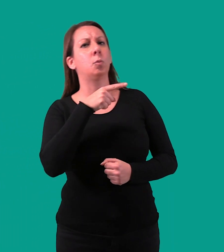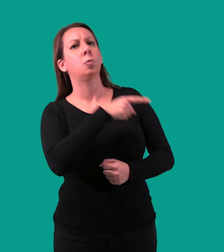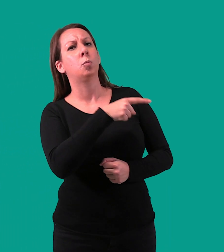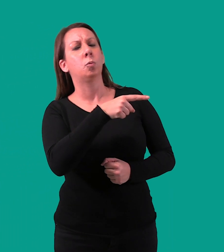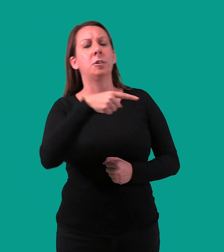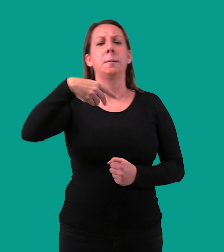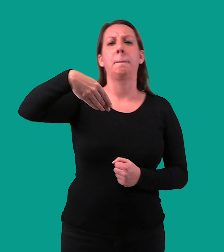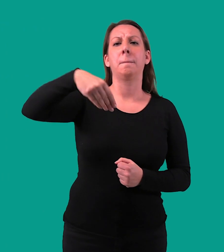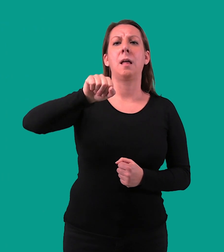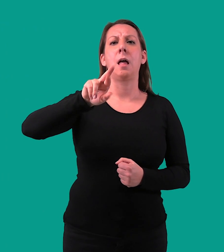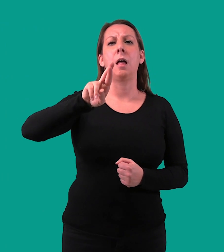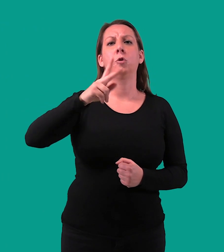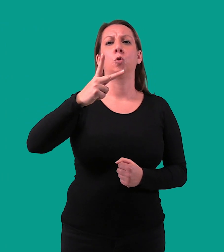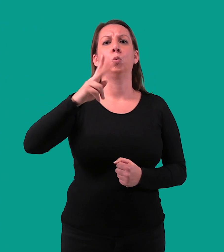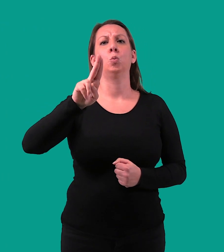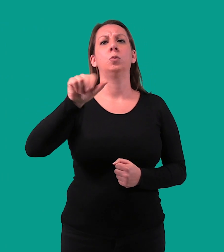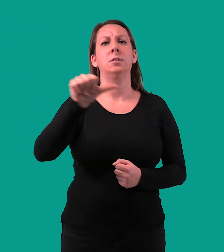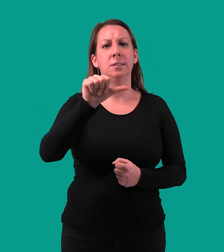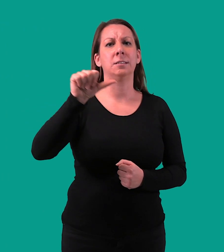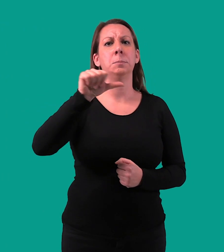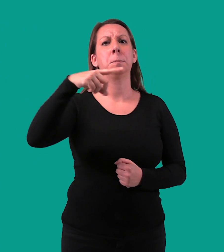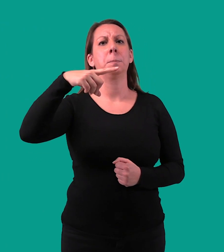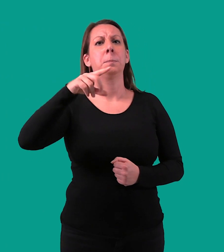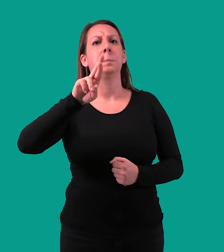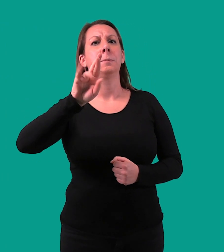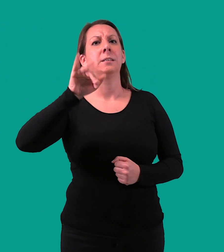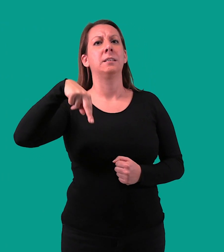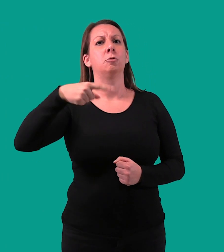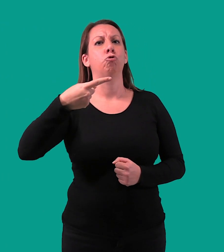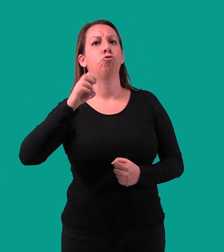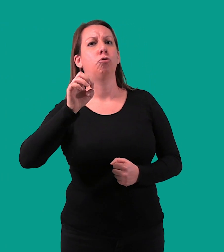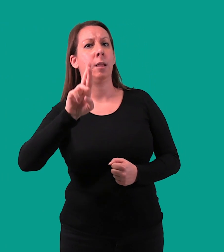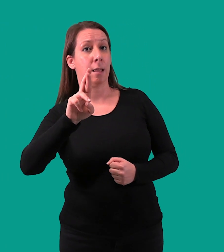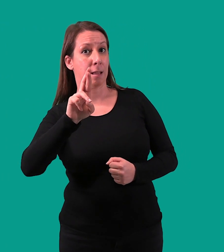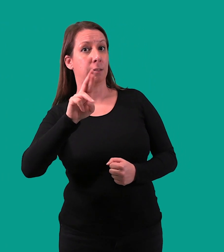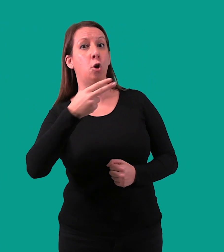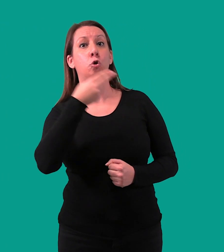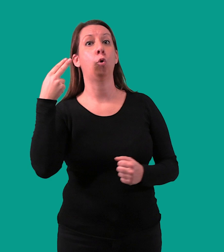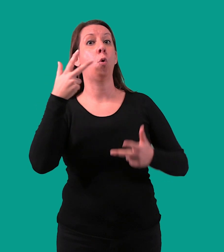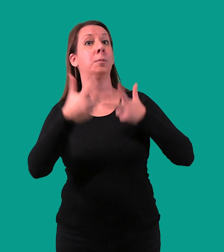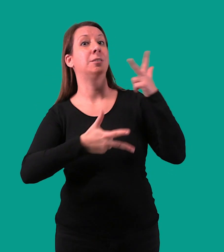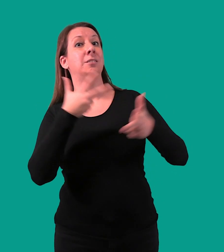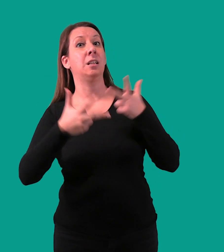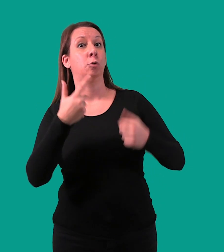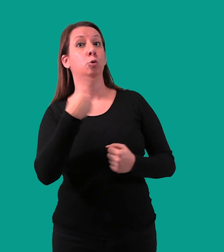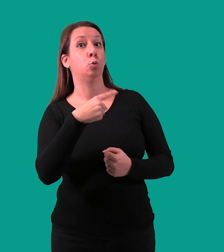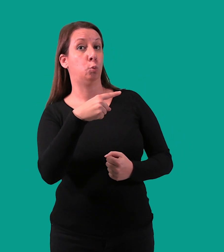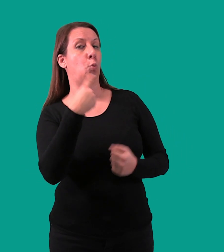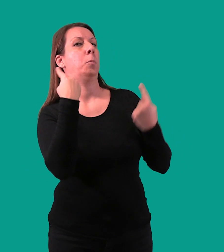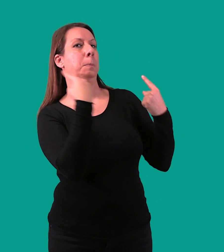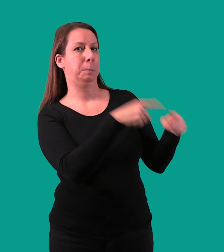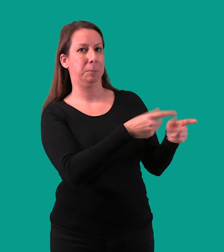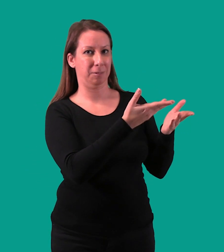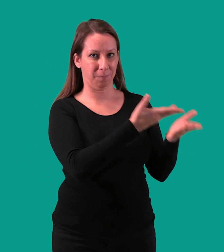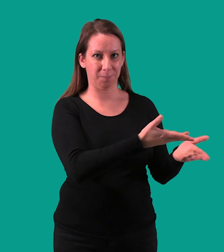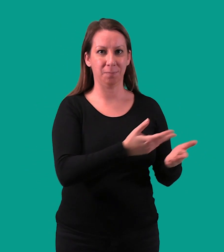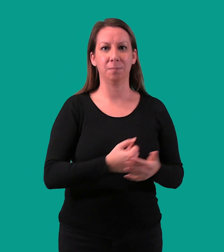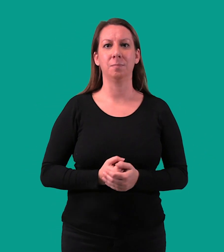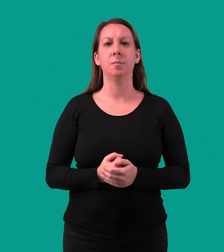Questo è Markus Springer. Questo è il suo nome segno.